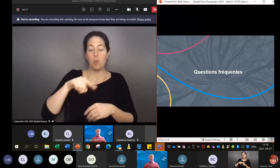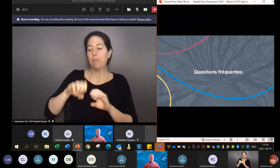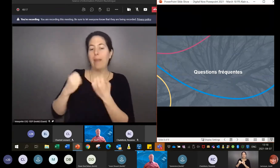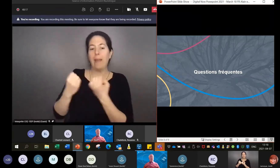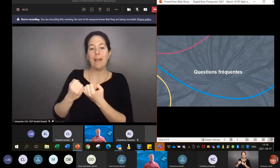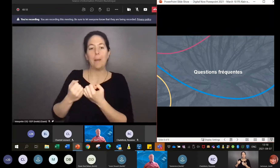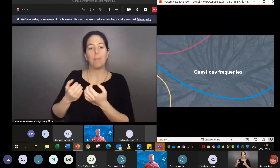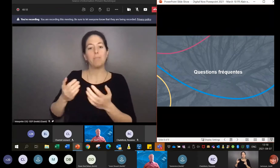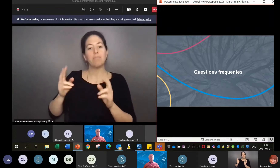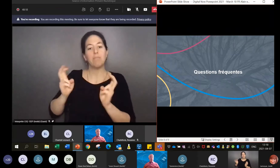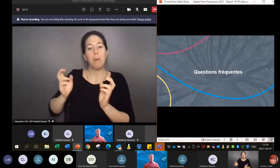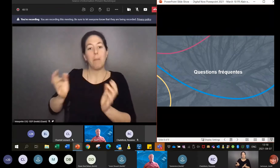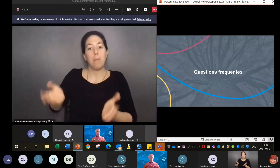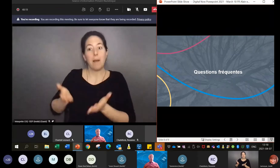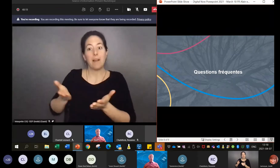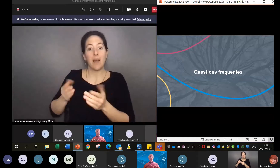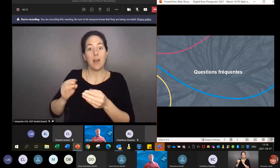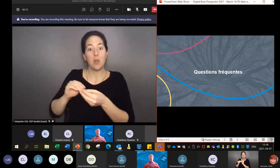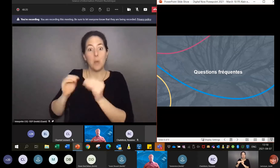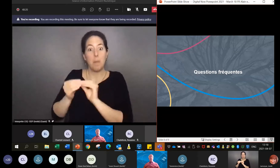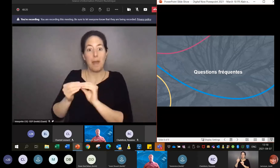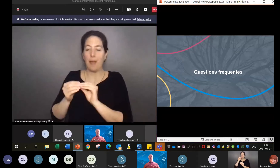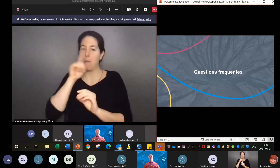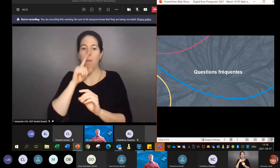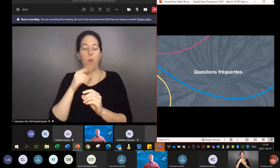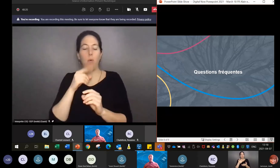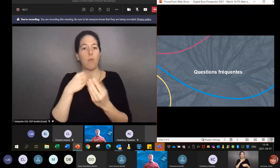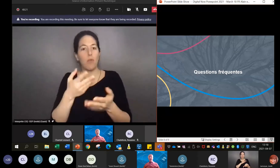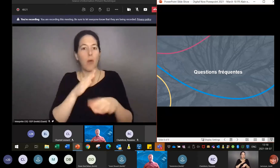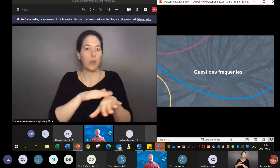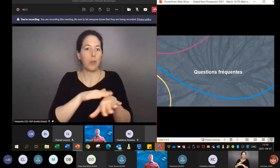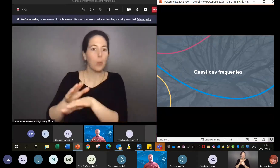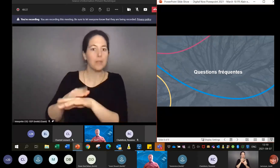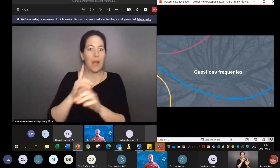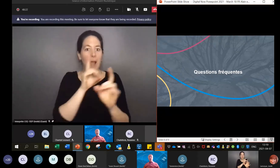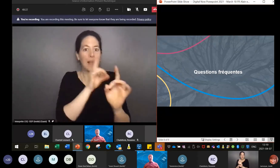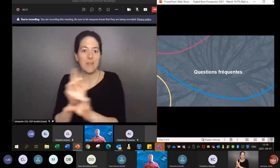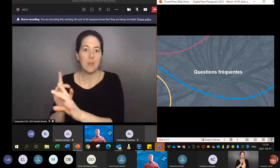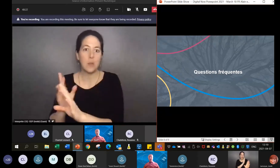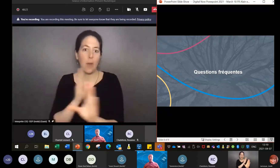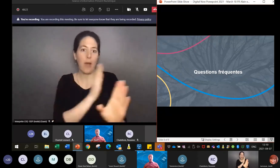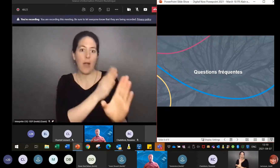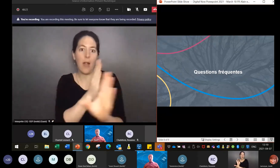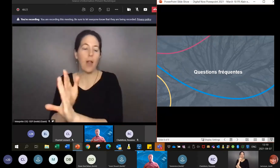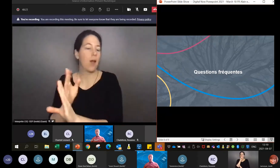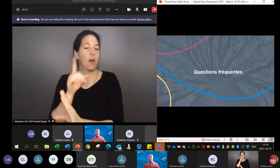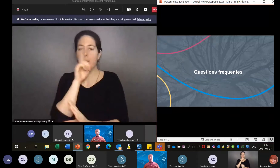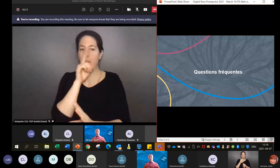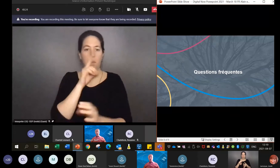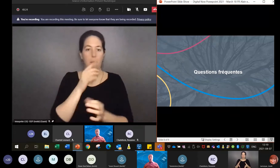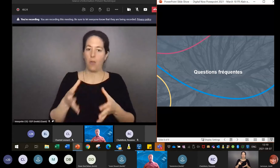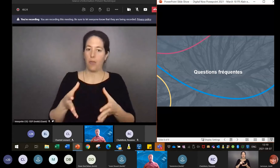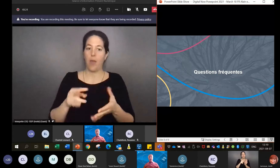individuels sur les profils, donc veuillez consulter les informations déjà